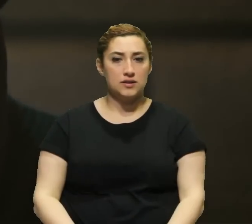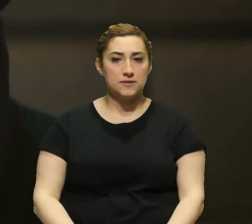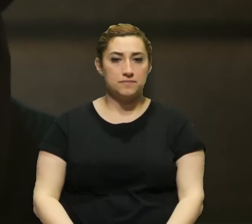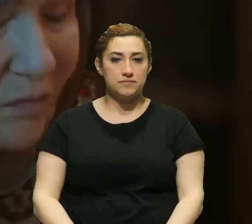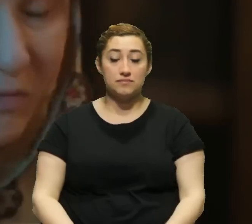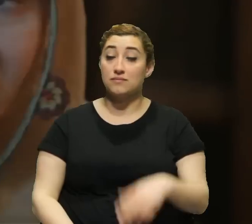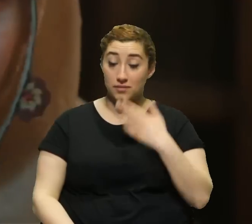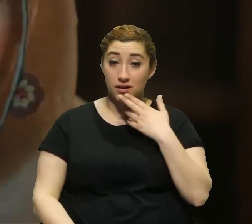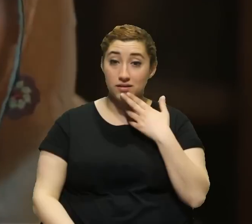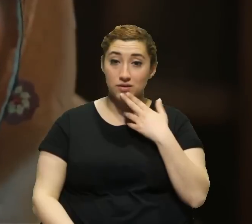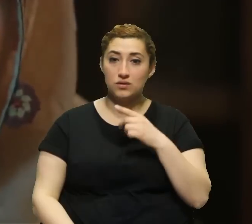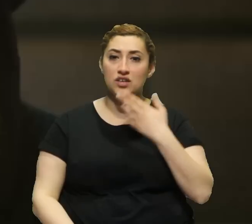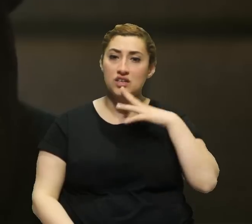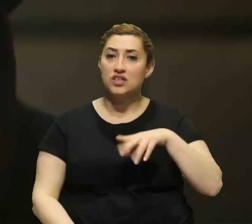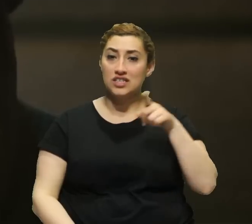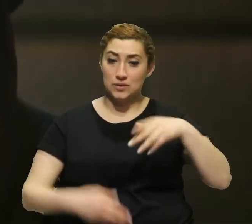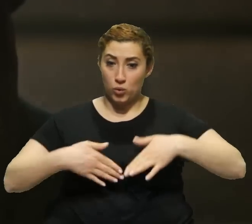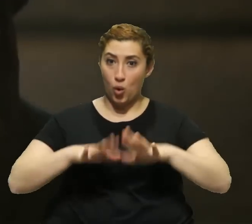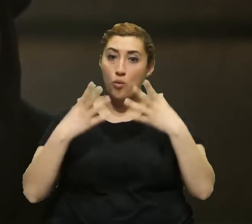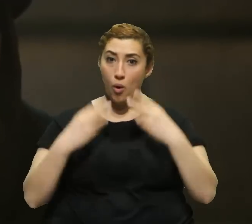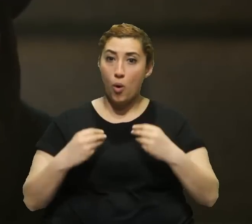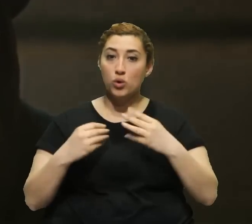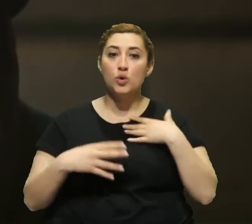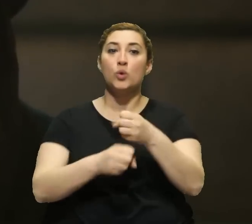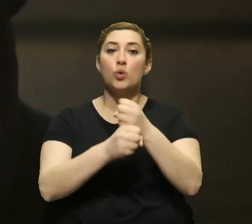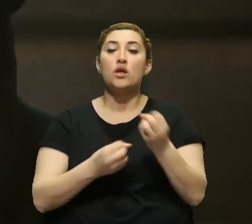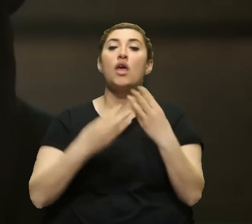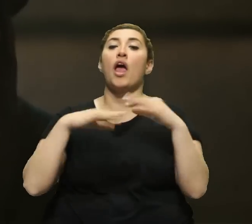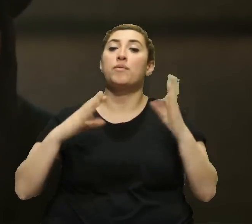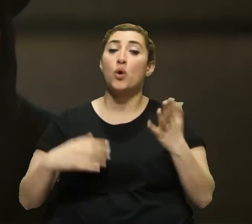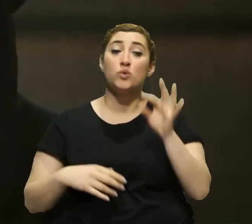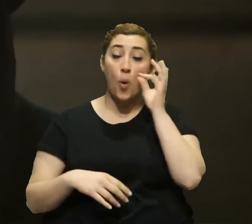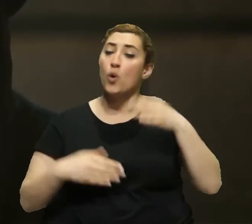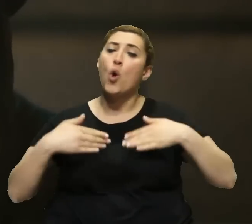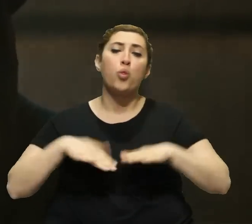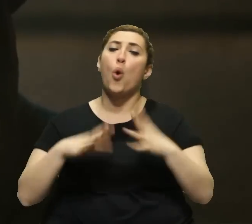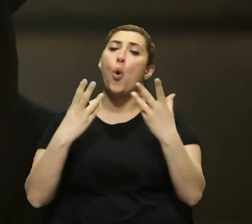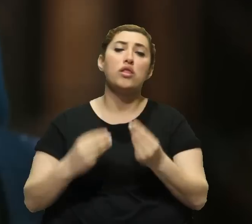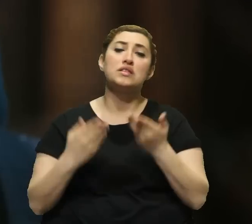Hatun, kız doğurdun zor tutarız, ya oğlan doğuraydın...